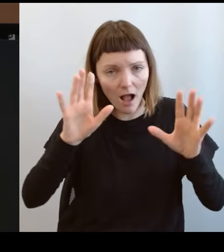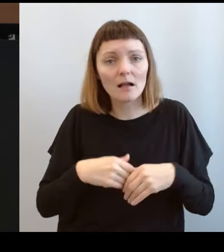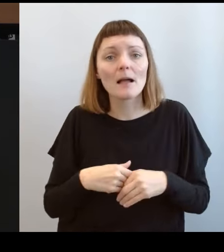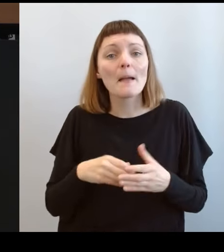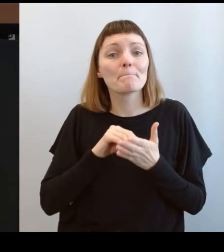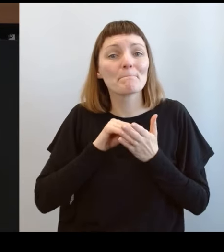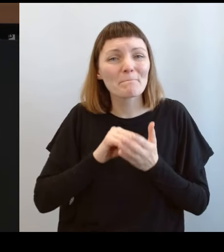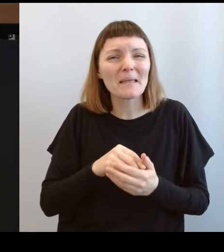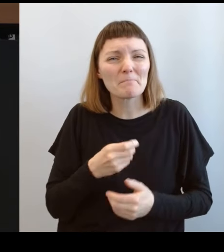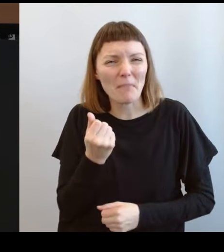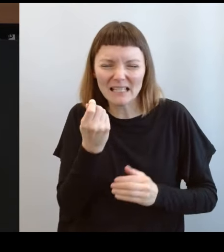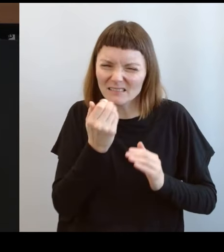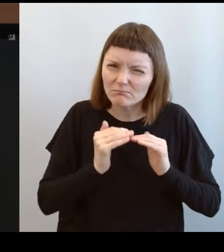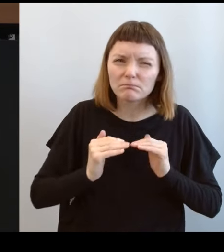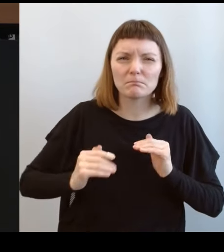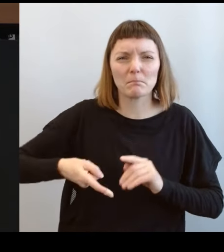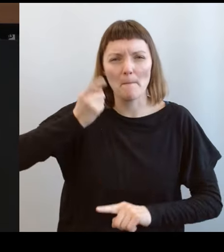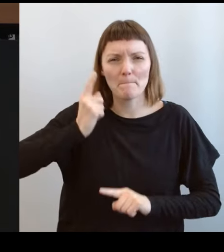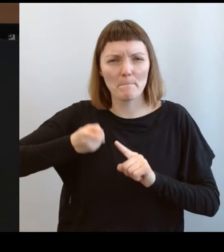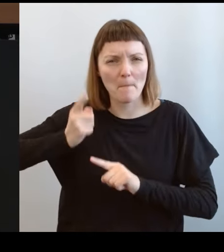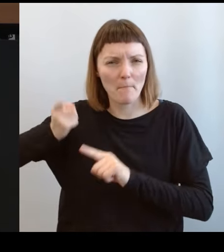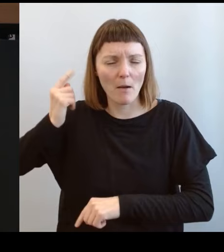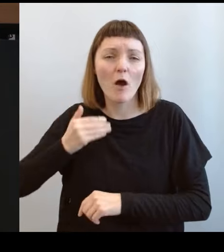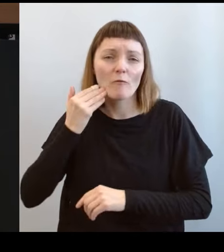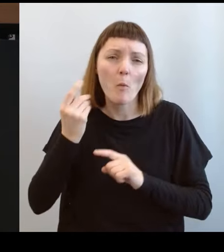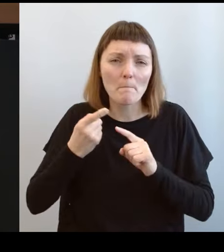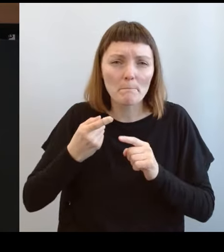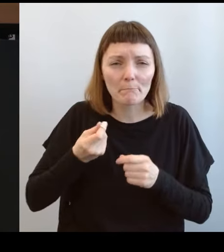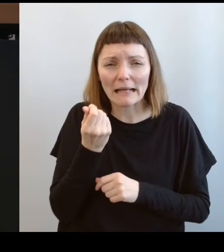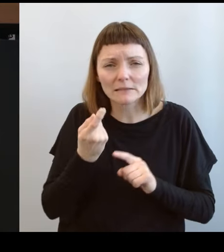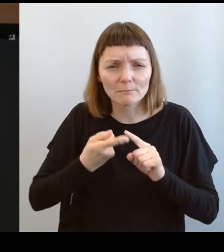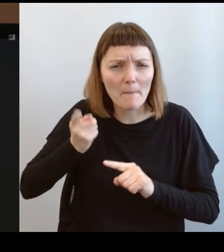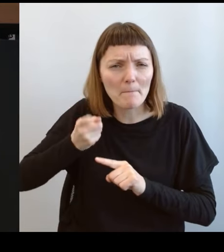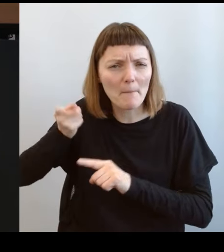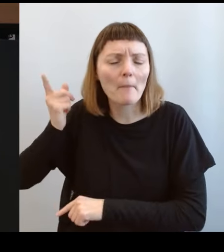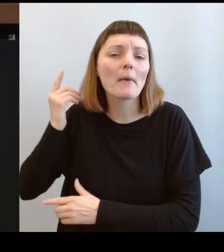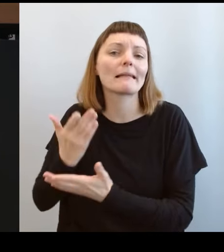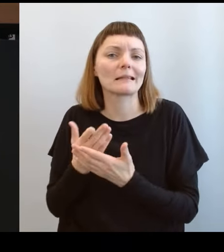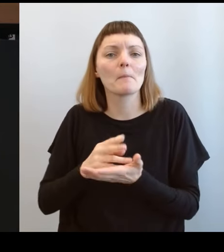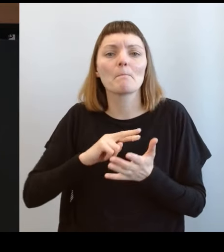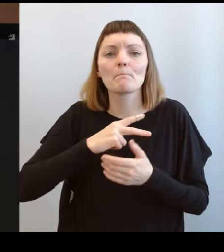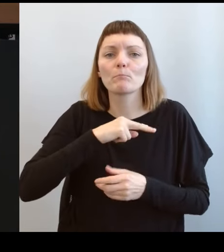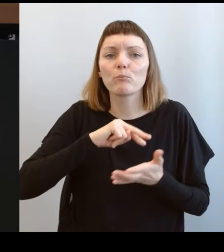Problem, das gelöst werden muss. In der Krise müssen alle einen Beitrag leisten Warum denn nicht Auch die